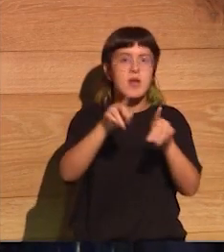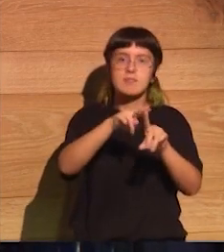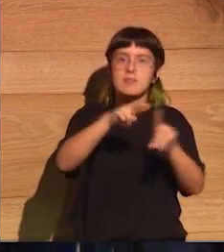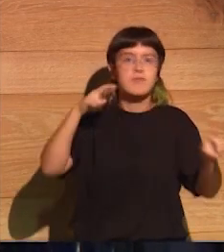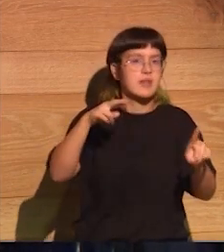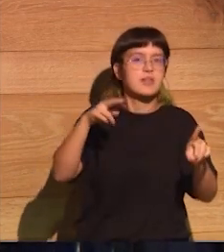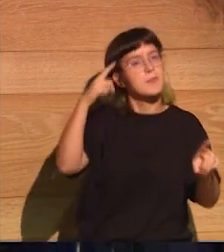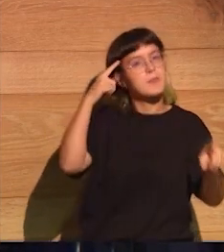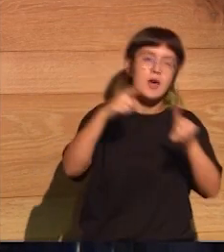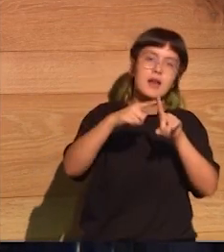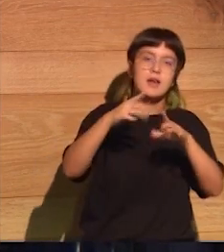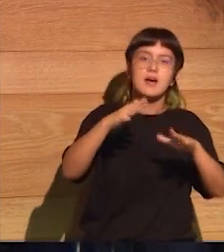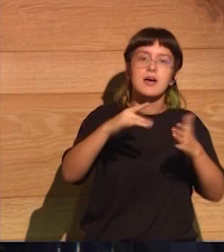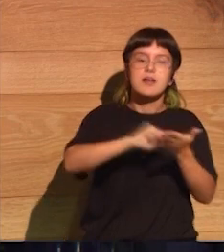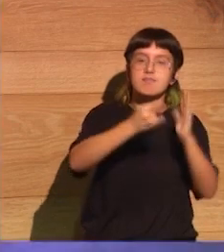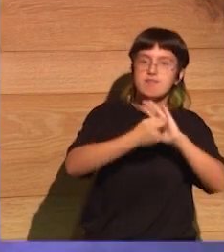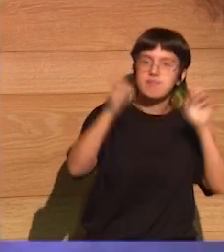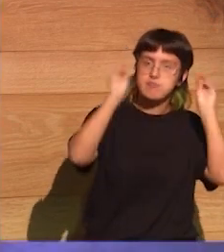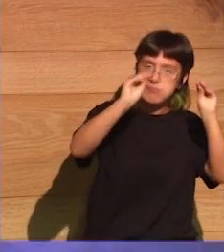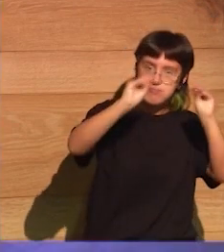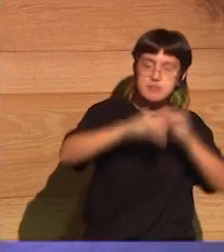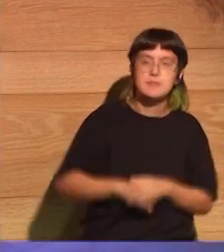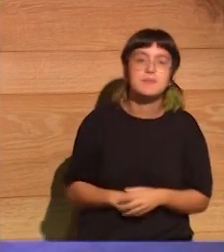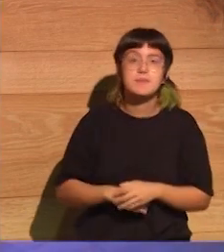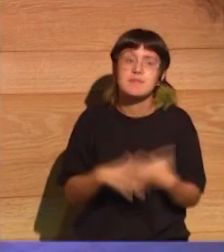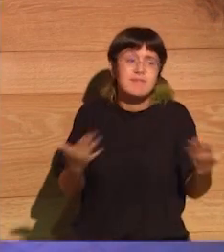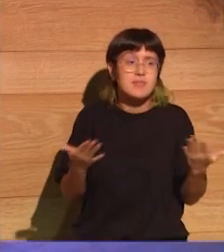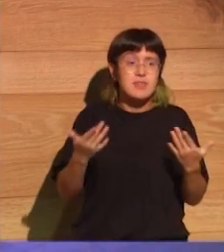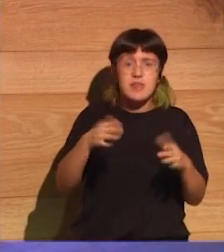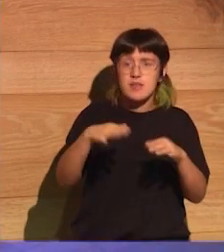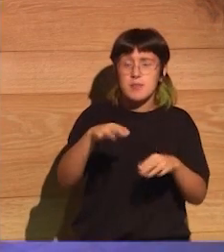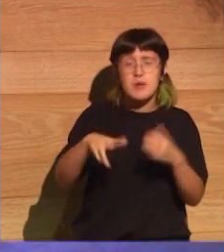formativa, algo tan, tan importante que es la base de cualquier sociedad.